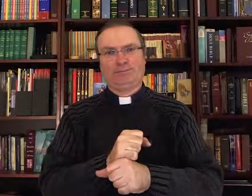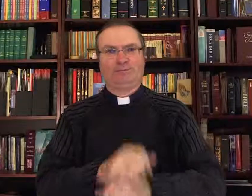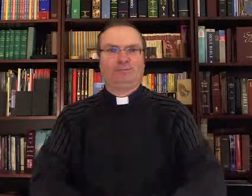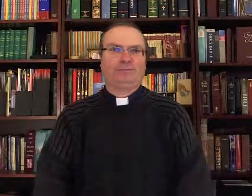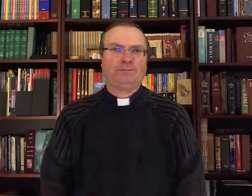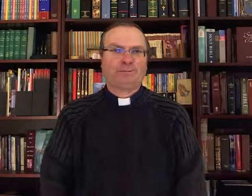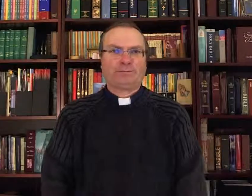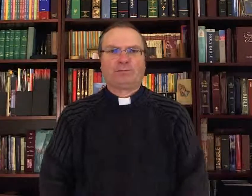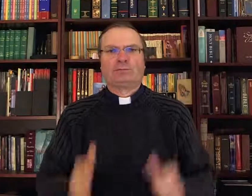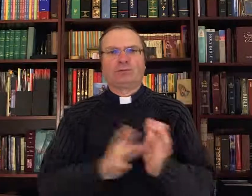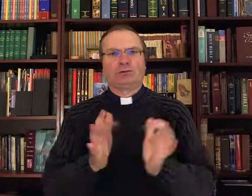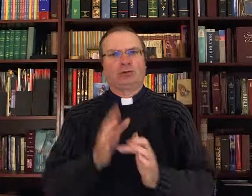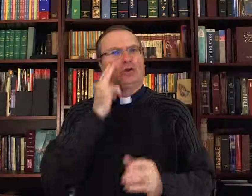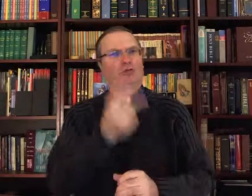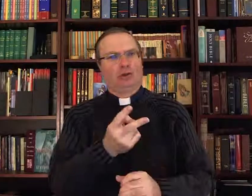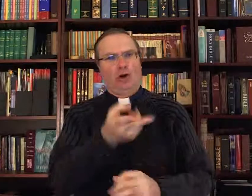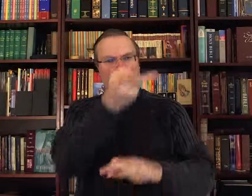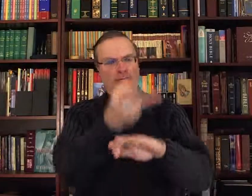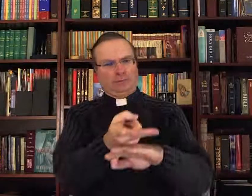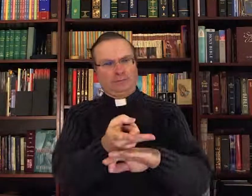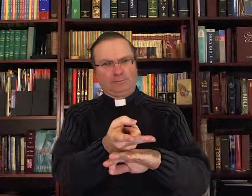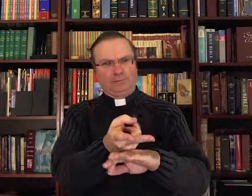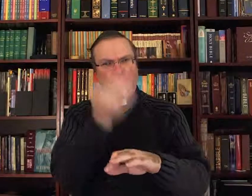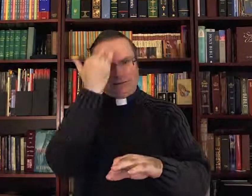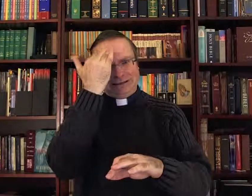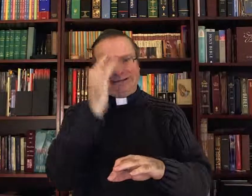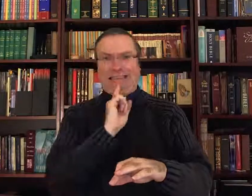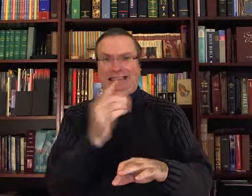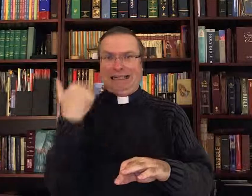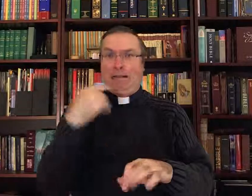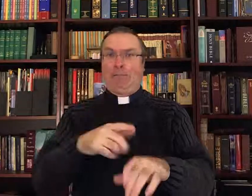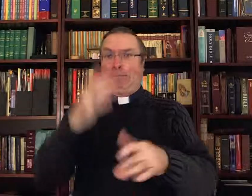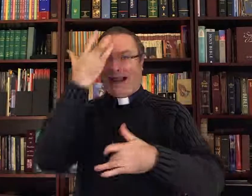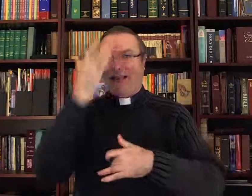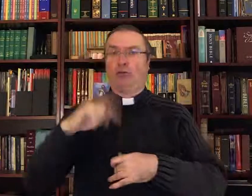Jésus le vit couché et, sachant qu'il était malade